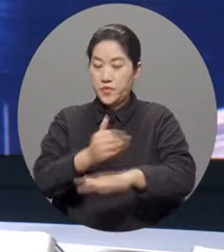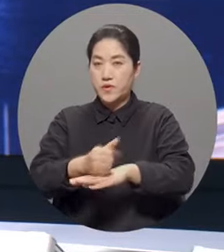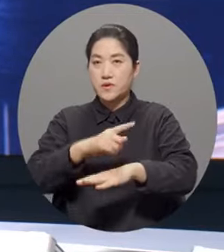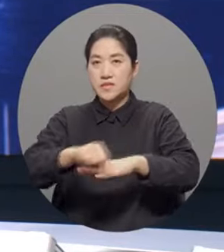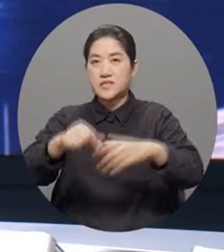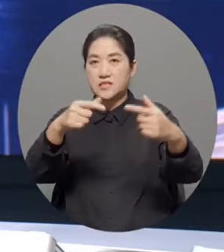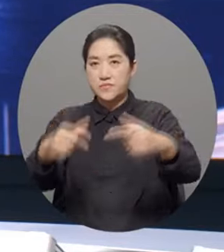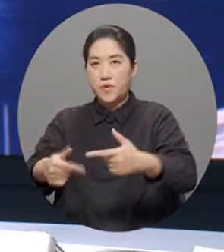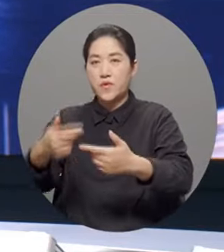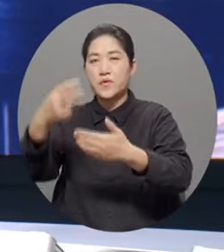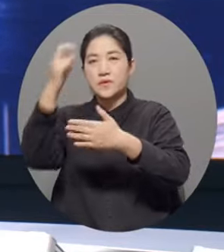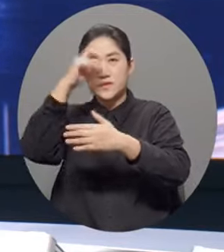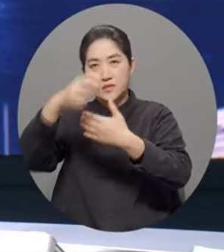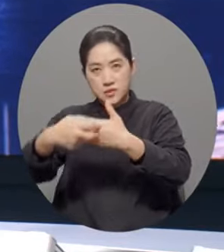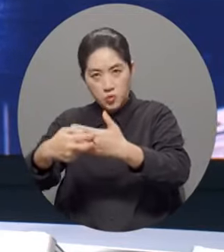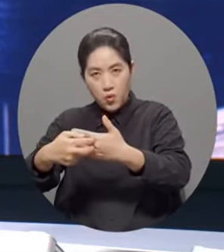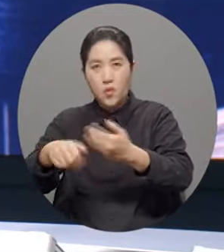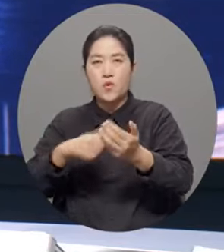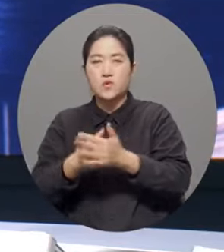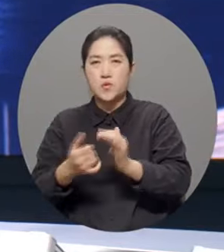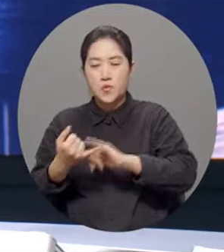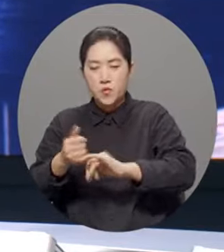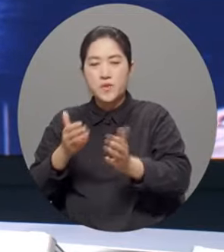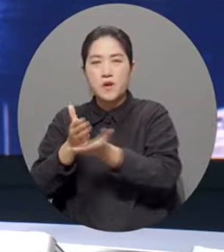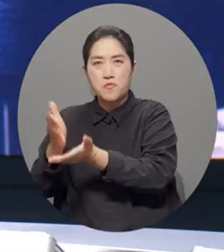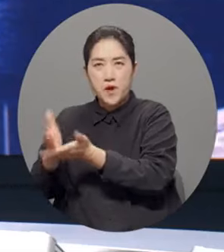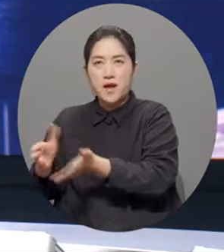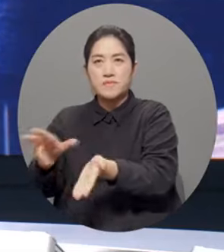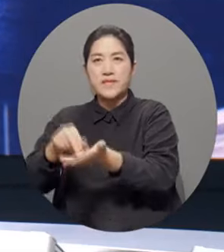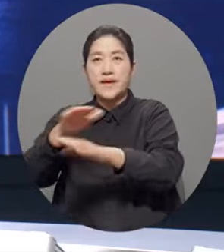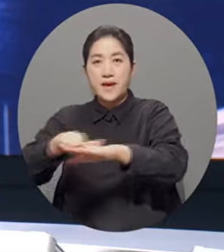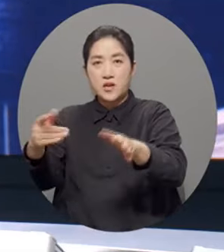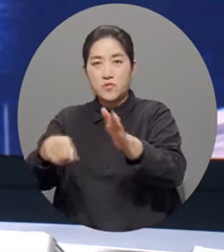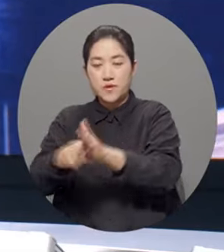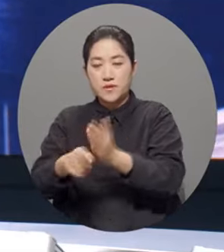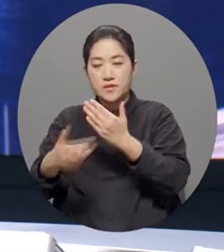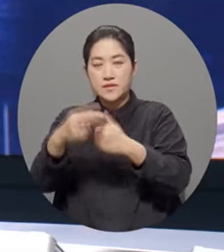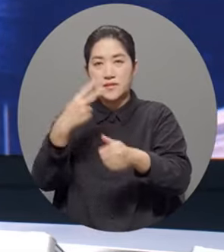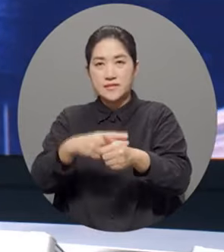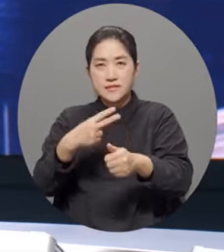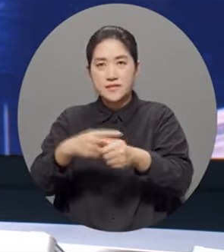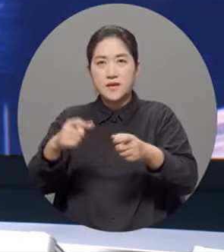(앵커) 정부의 이번 발표, 결국 지역 의료와 필수 의료 문제를 해결하려면 의대